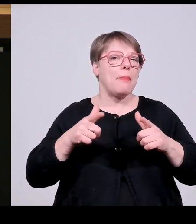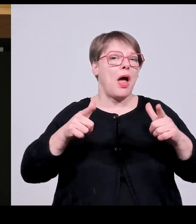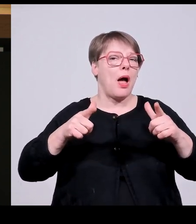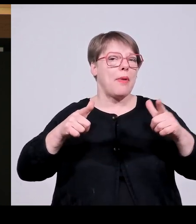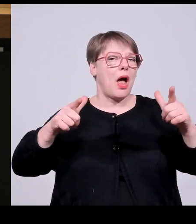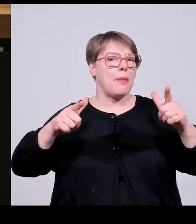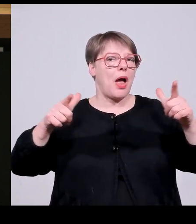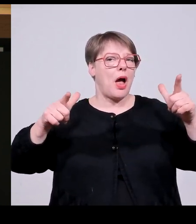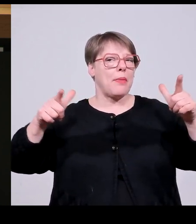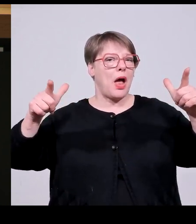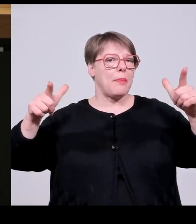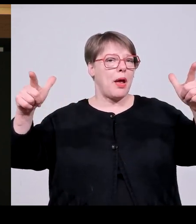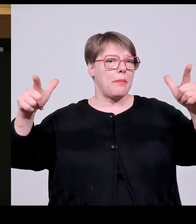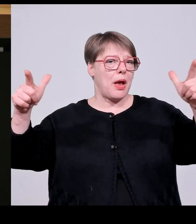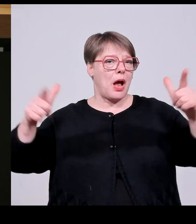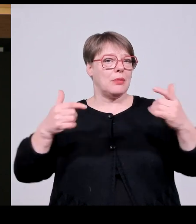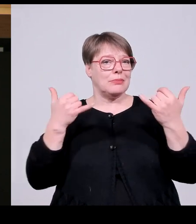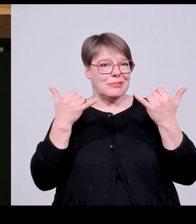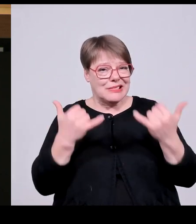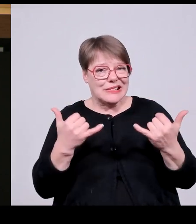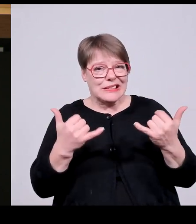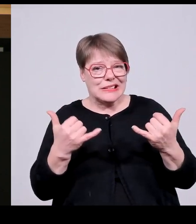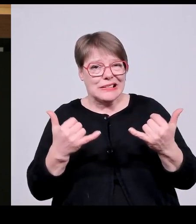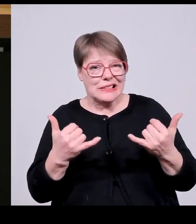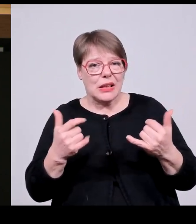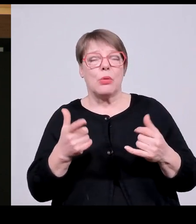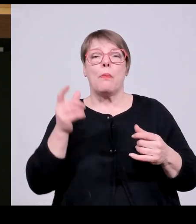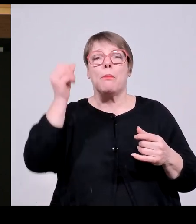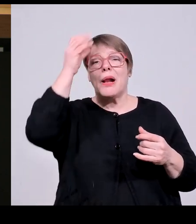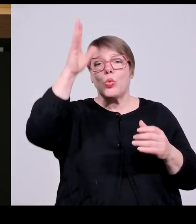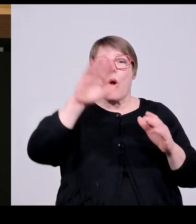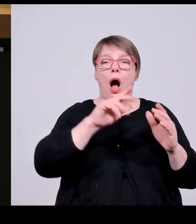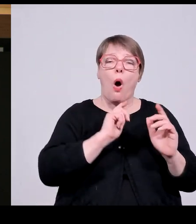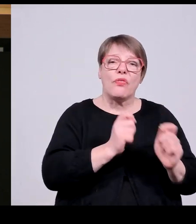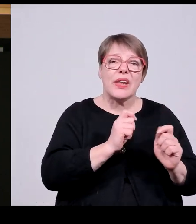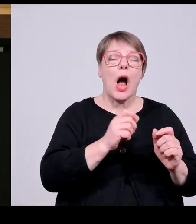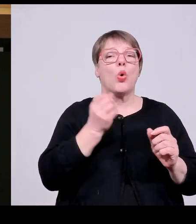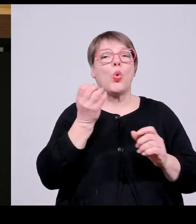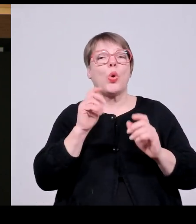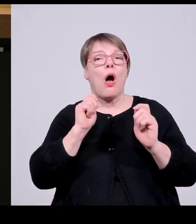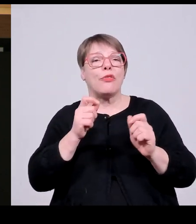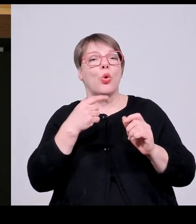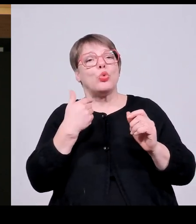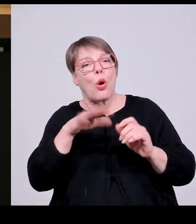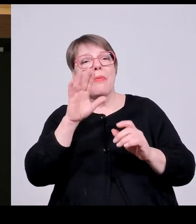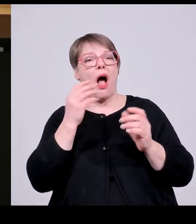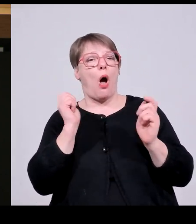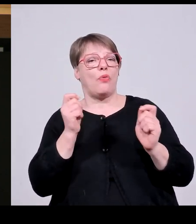der Vermittlung aktueller Themen oder wichtiger gesellschaftlicher Fragestellungen übernehmen.